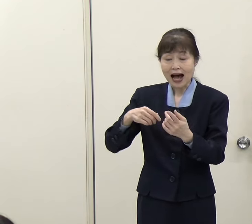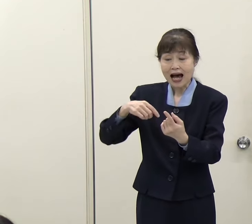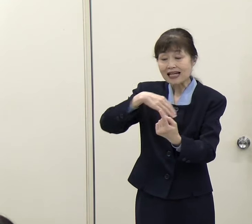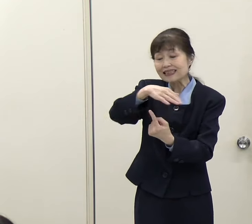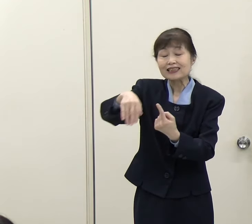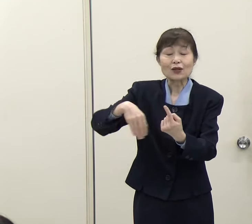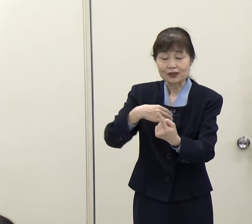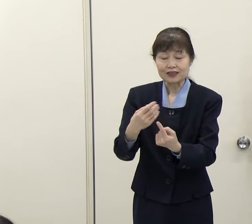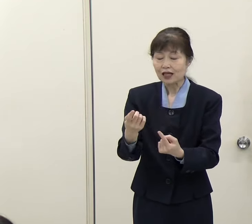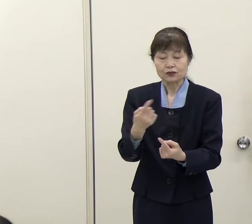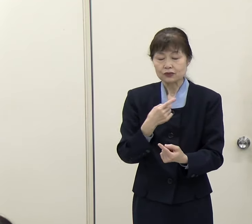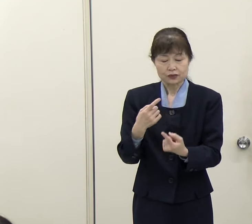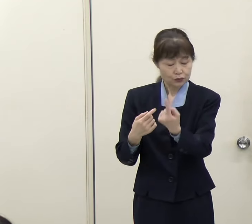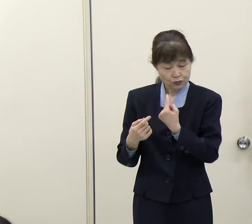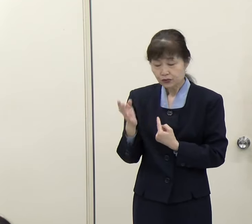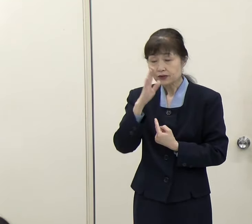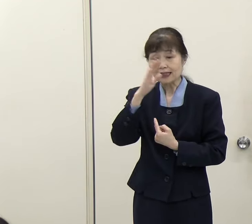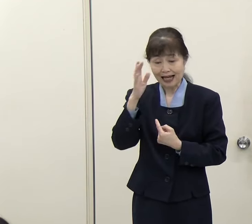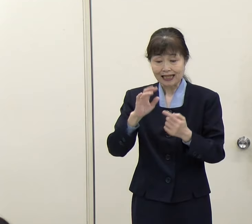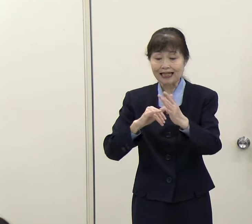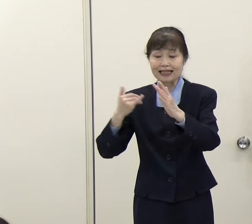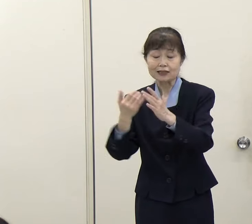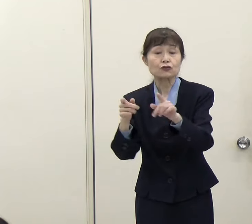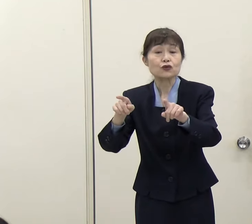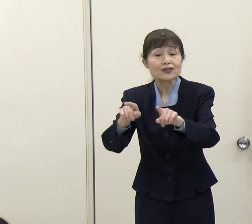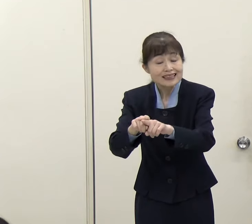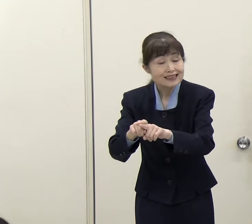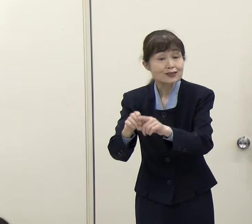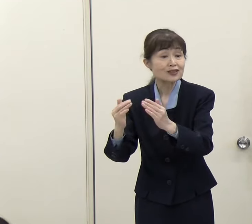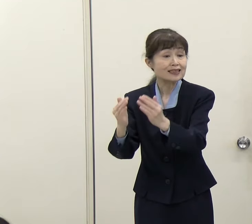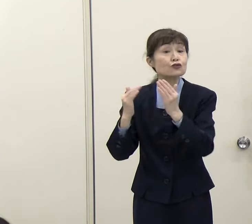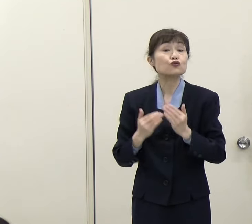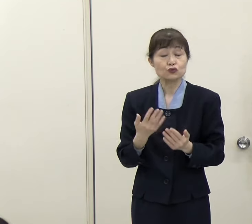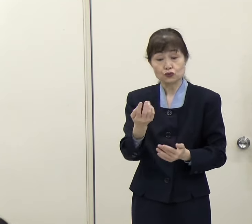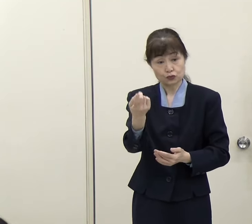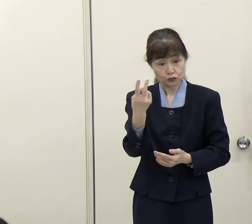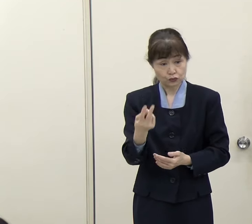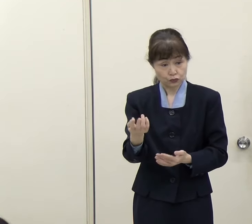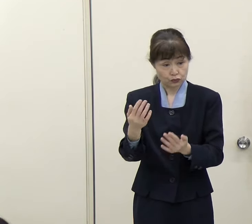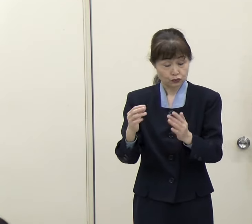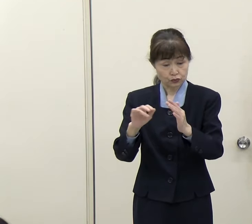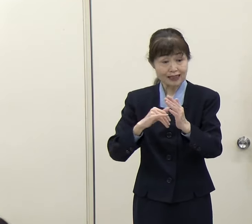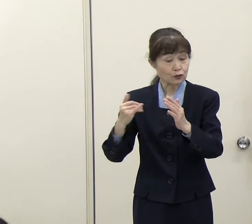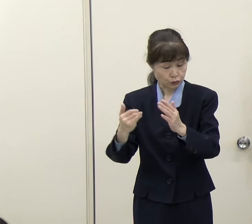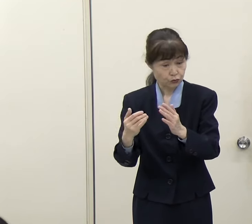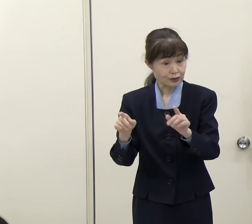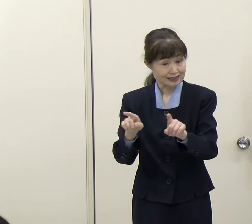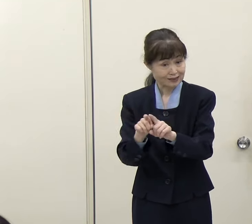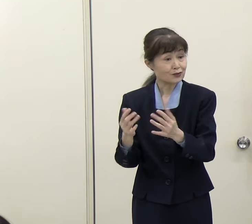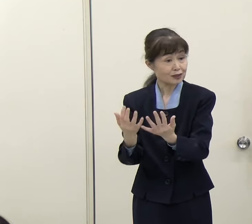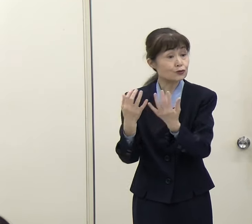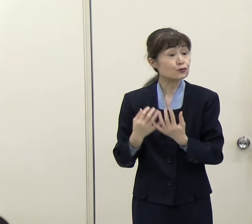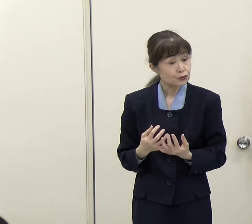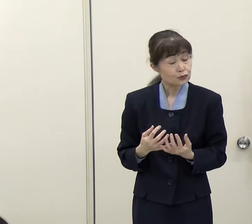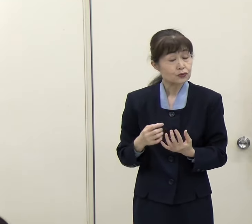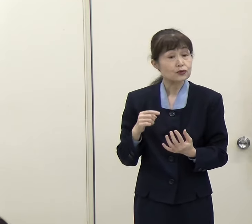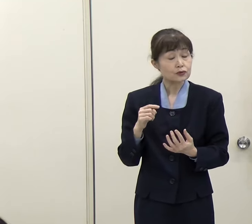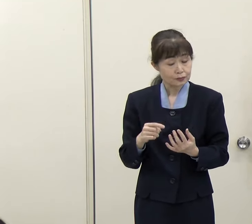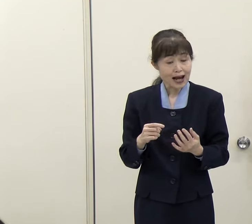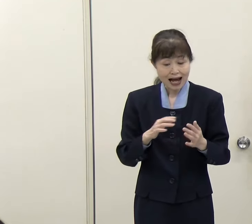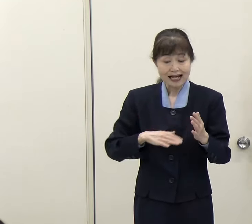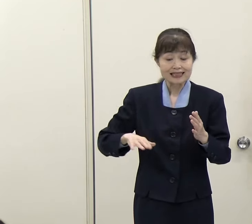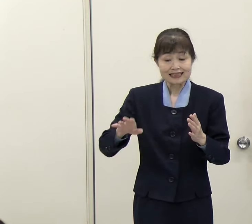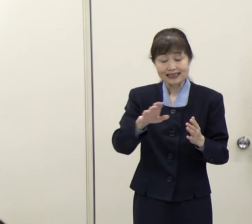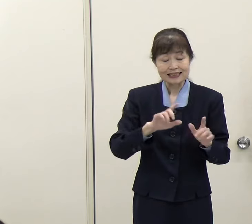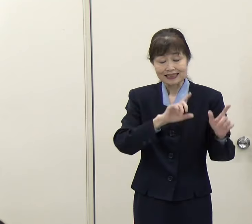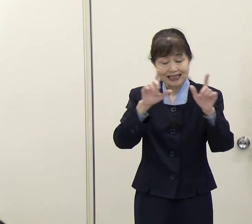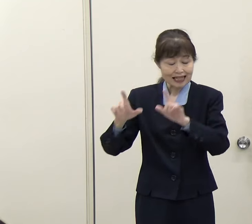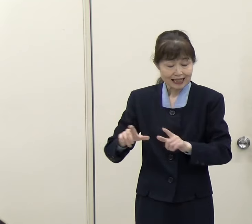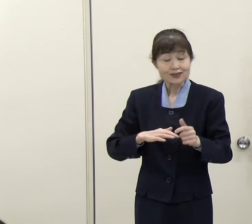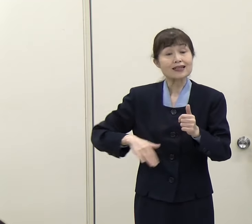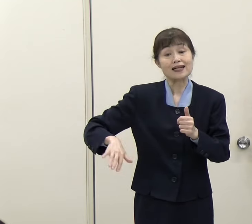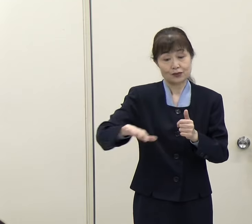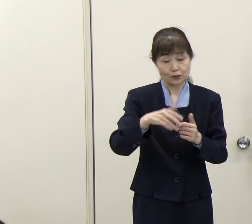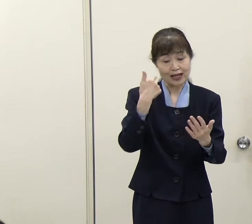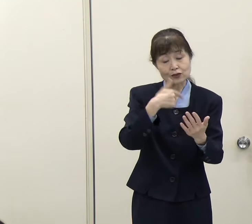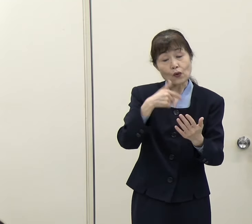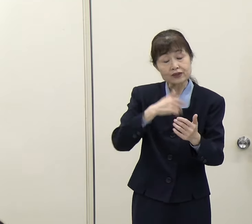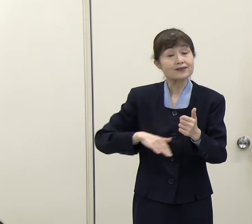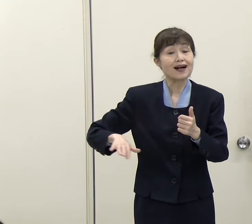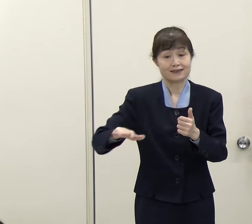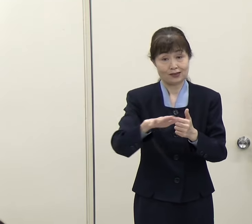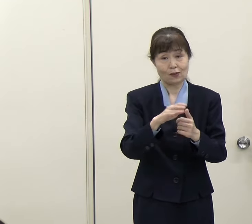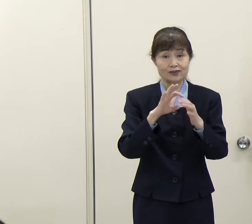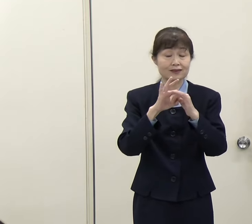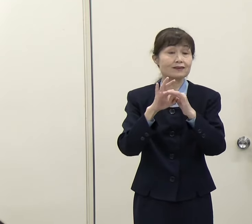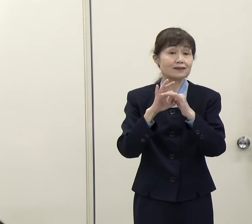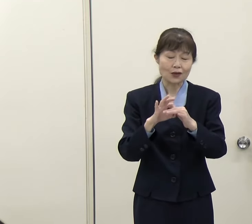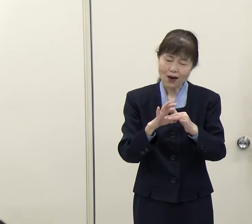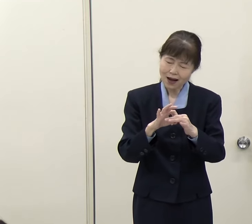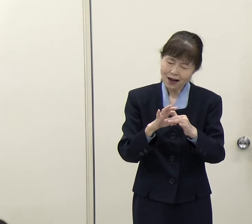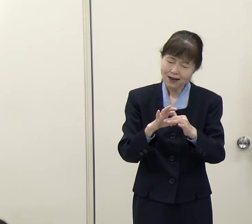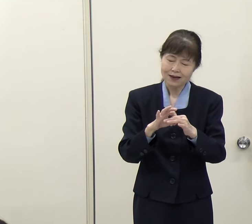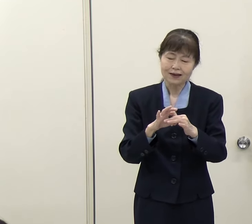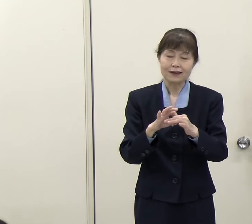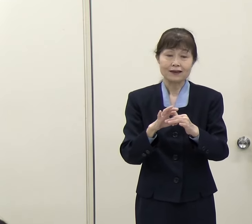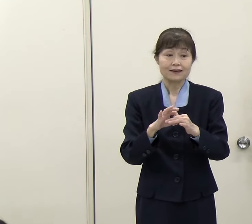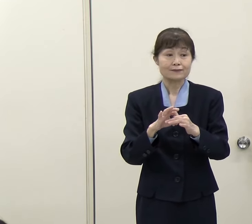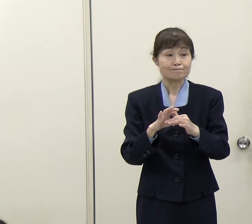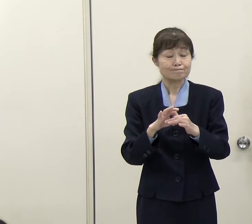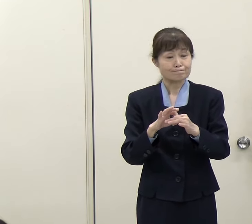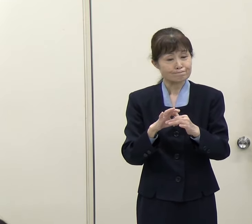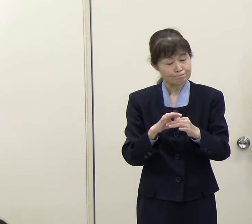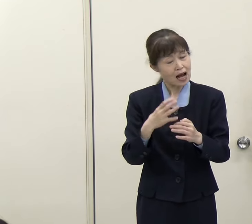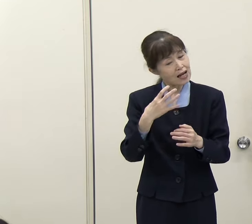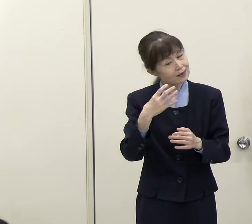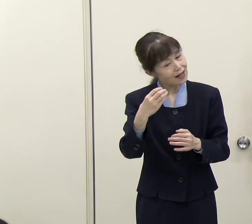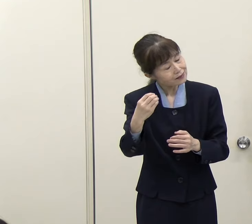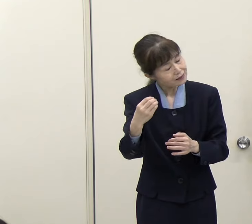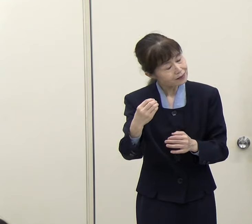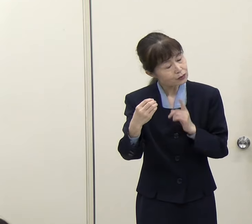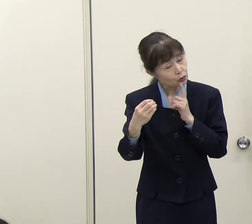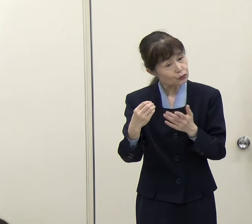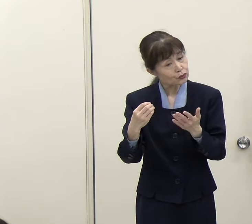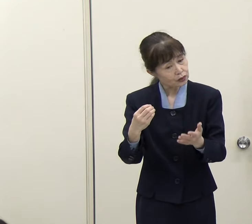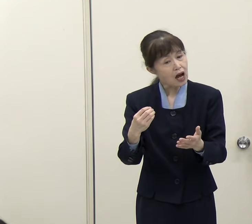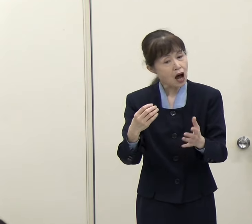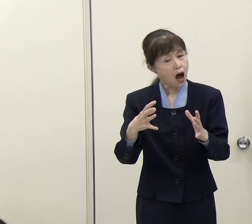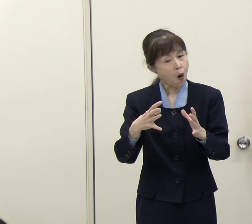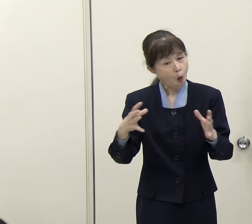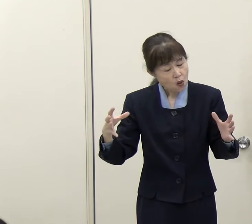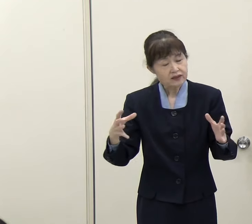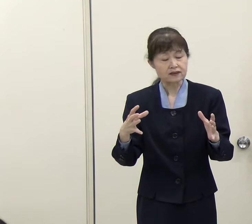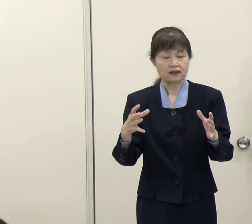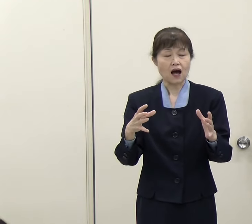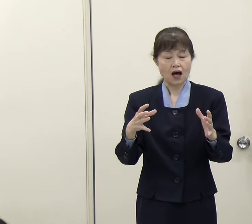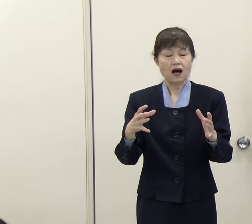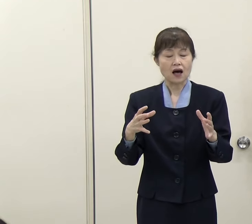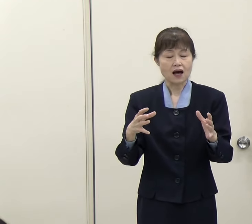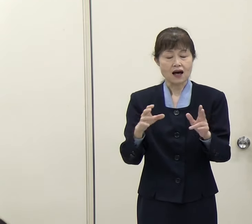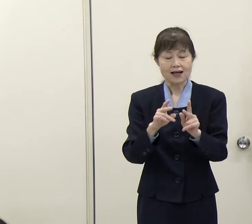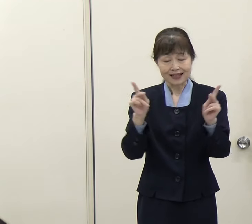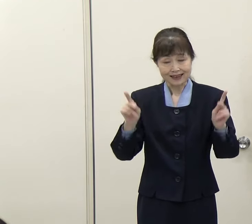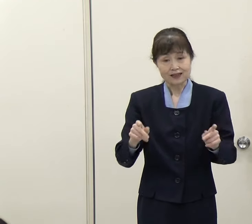やはり御家族を帯同されるケースが多いです。その場合、やはり御家族の生活環境、また特に子どもの教育環境は、非常に大きな要素であるとみなされています。